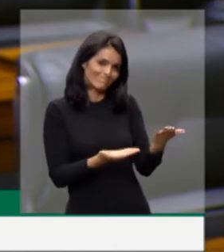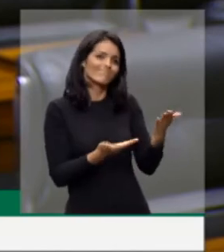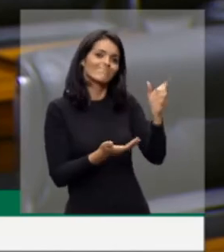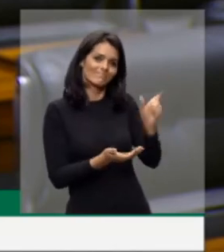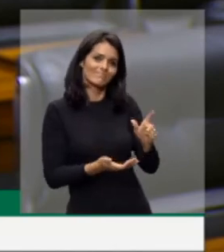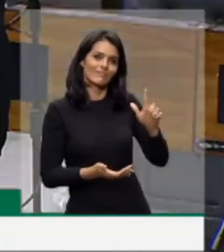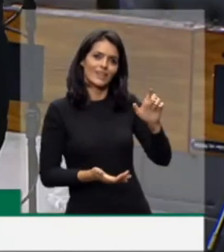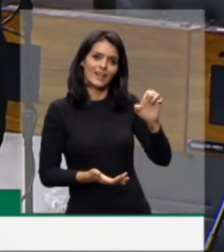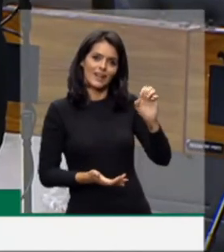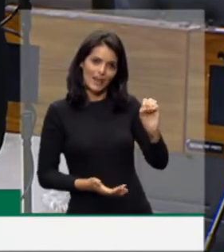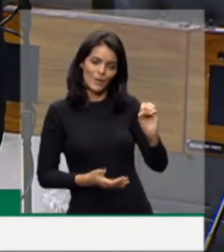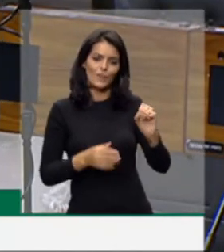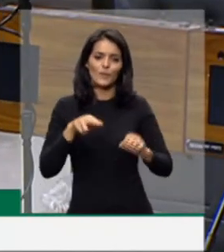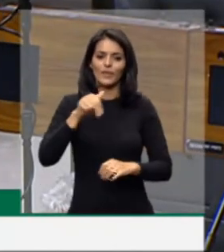RELATOR , COLOQUEI NA TRIBUNA E PRECISOU FAZER RELATÓRIO